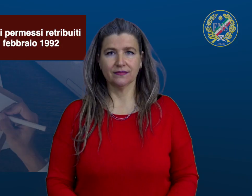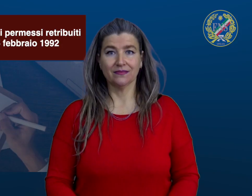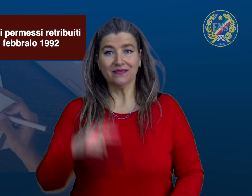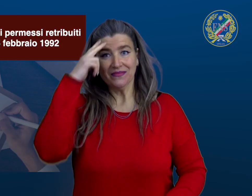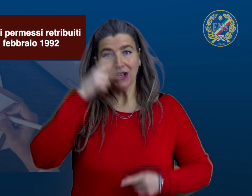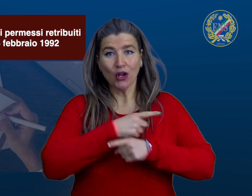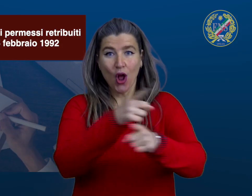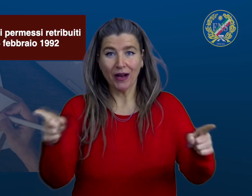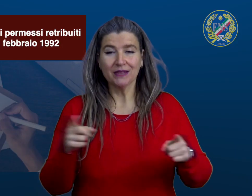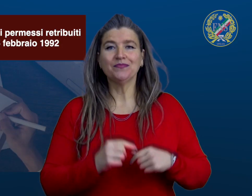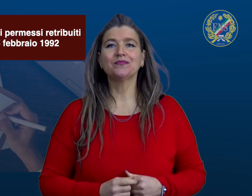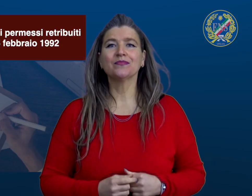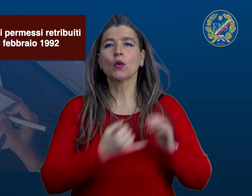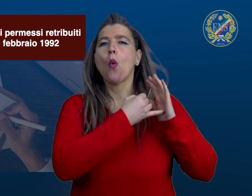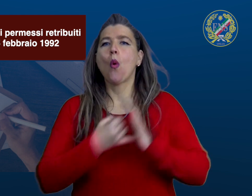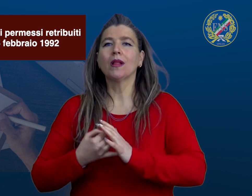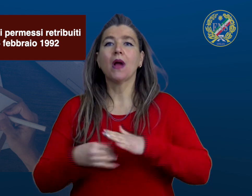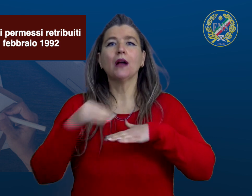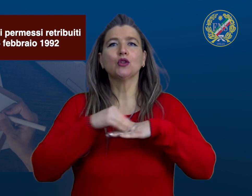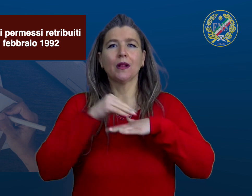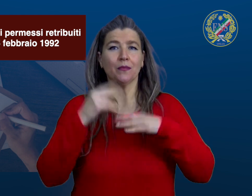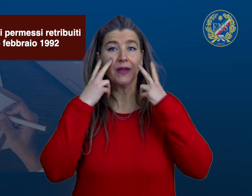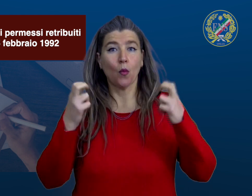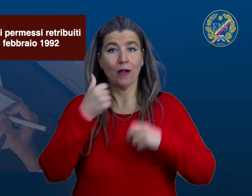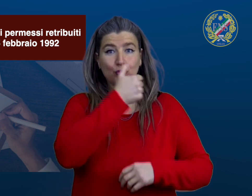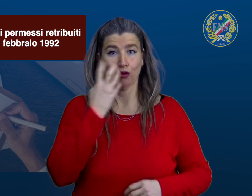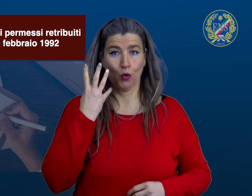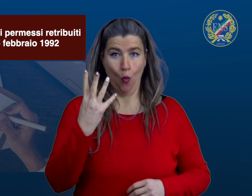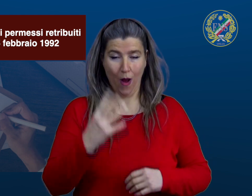Ricordatevi gli ultimi aggiornamenti che riguardavano la Legge 104.